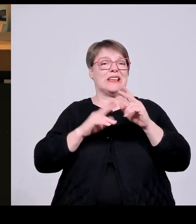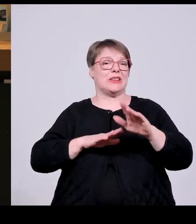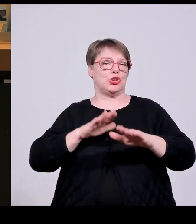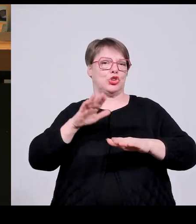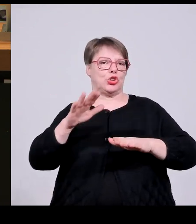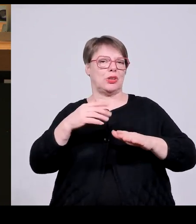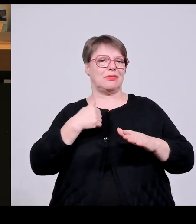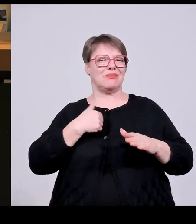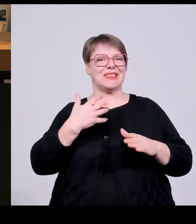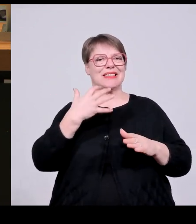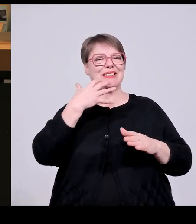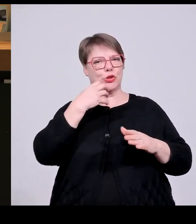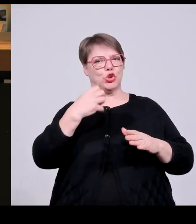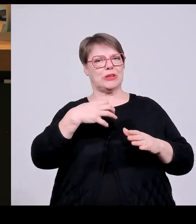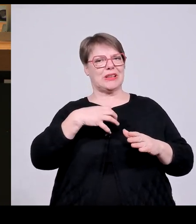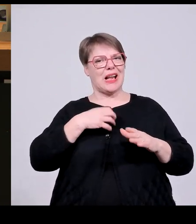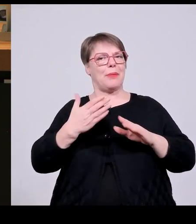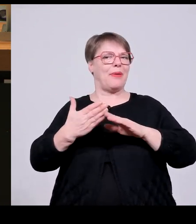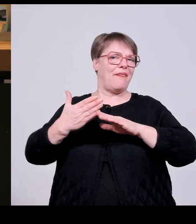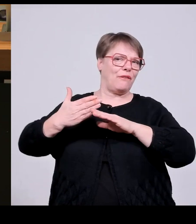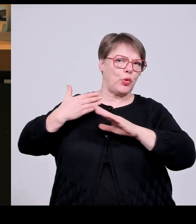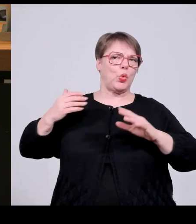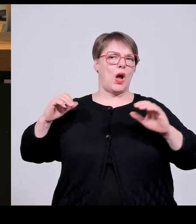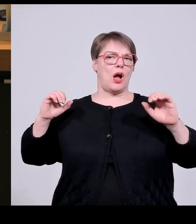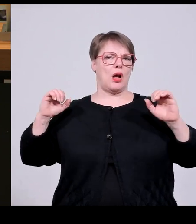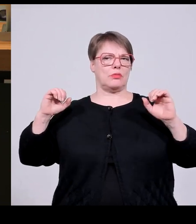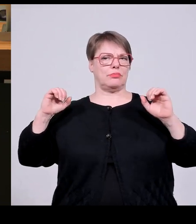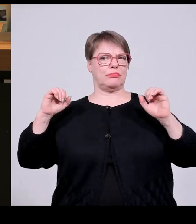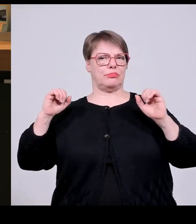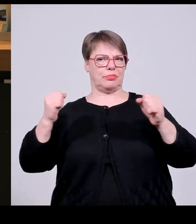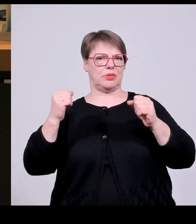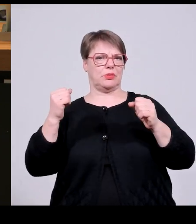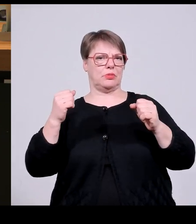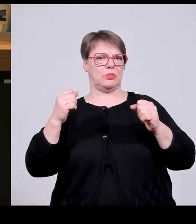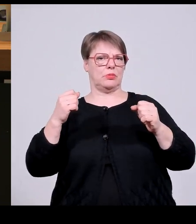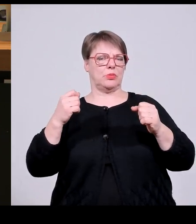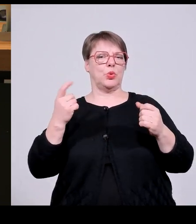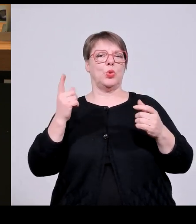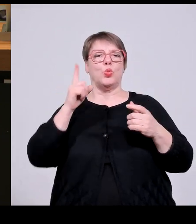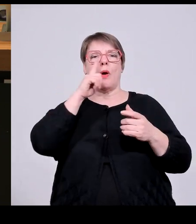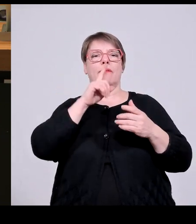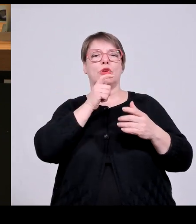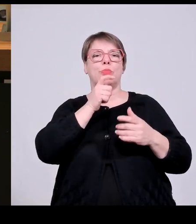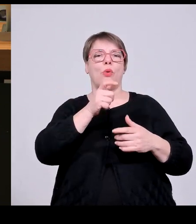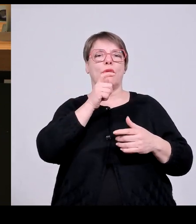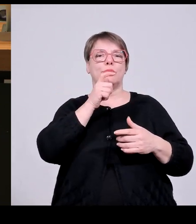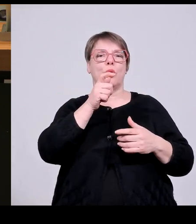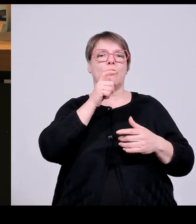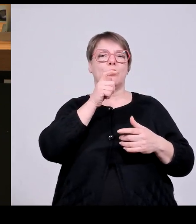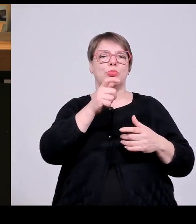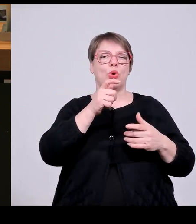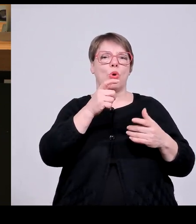kaputt geschlagen und sich dafür auch noch zu feiern, finde ich ein bisschen anmaßend. Gut, dass dieser Antrag hier durchgeht.